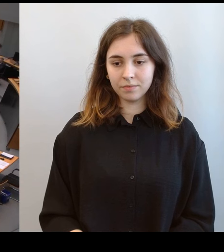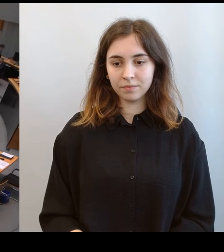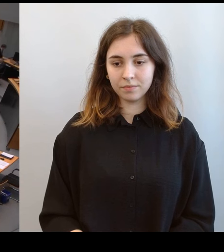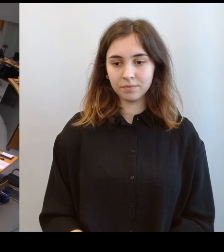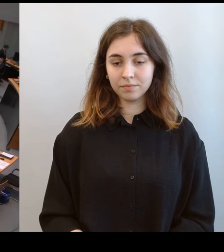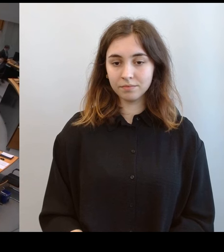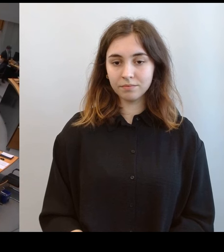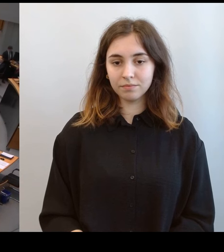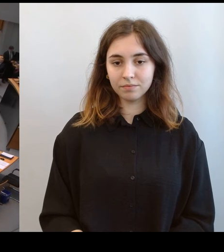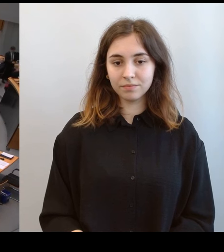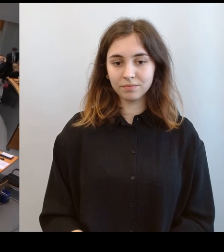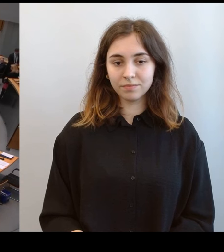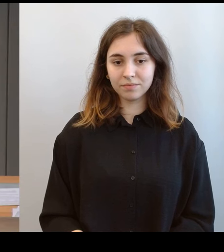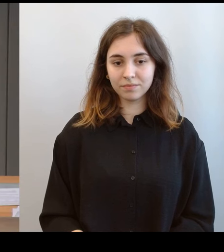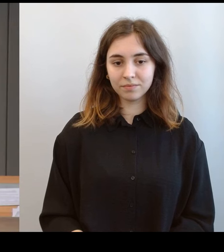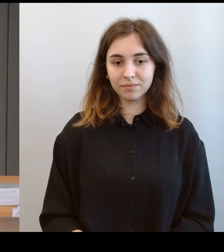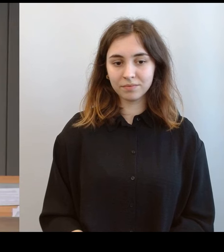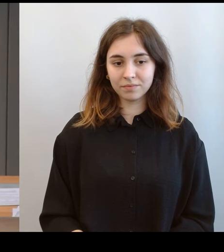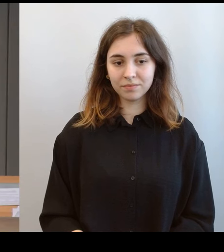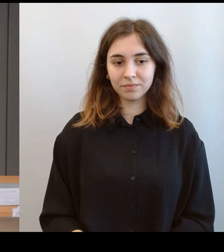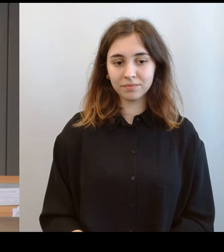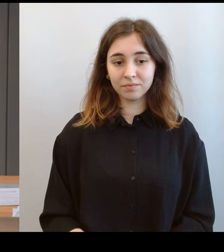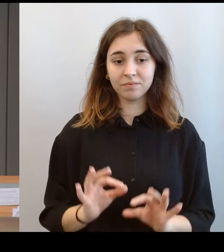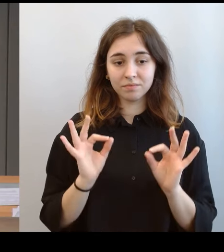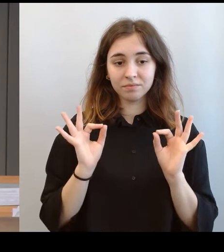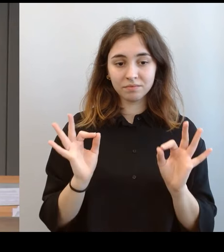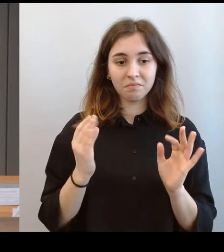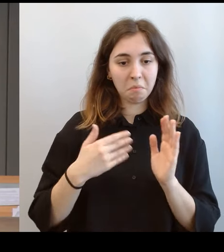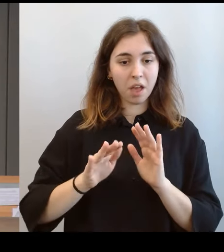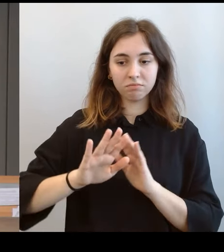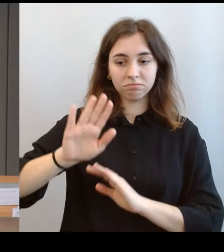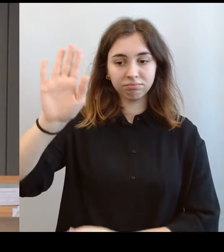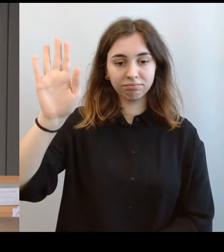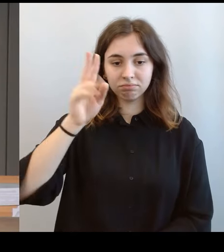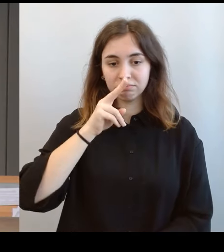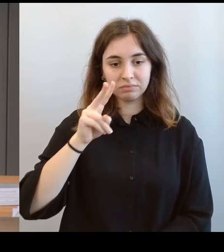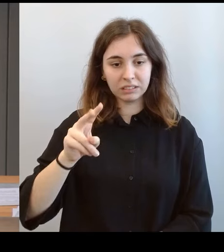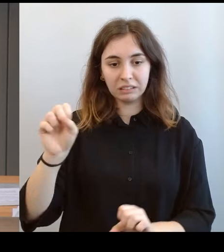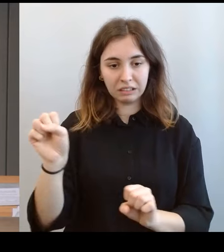Weitere Wortmeldungen liegen nicht vor. Die AfD-Fraktion hat eine sofortige Abstimmung über